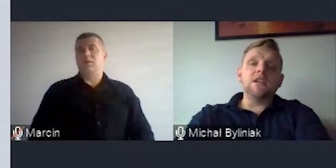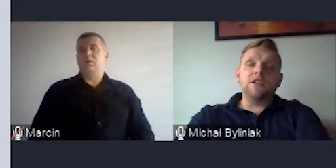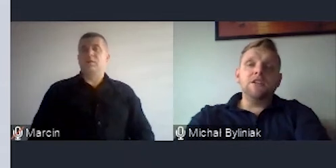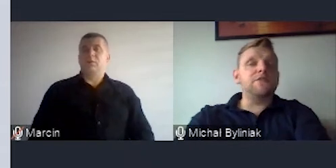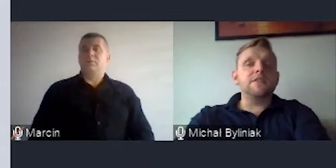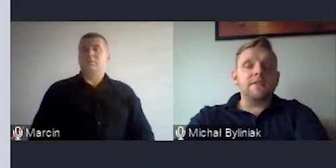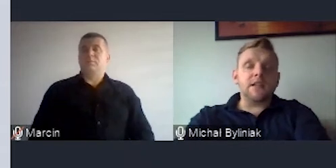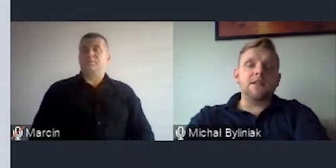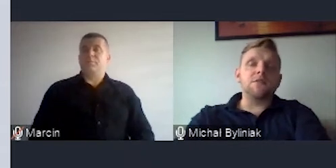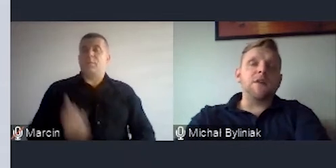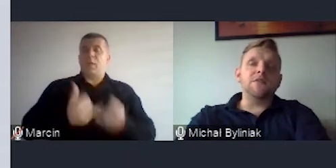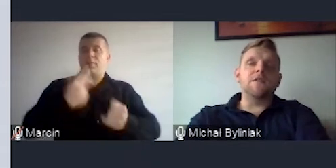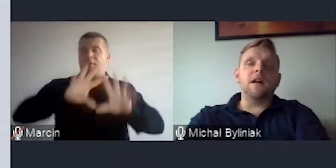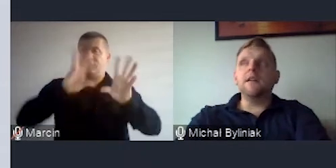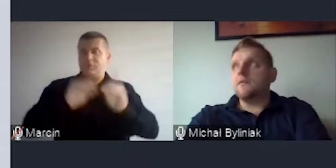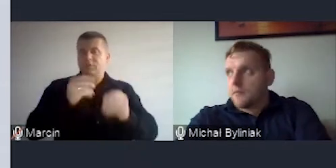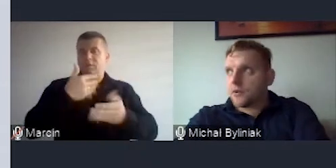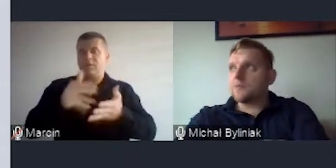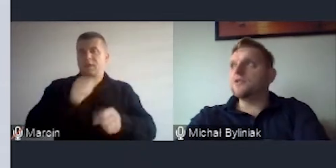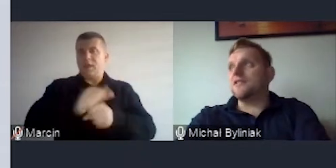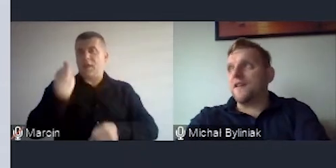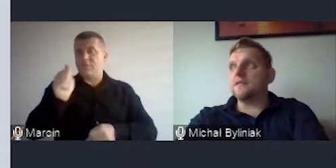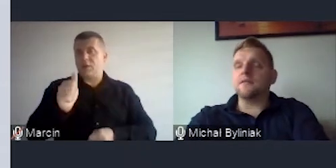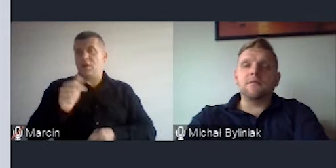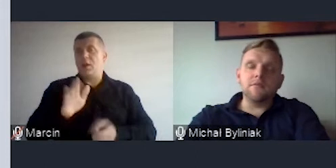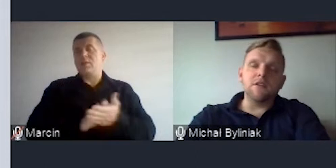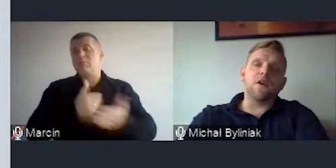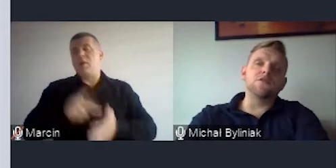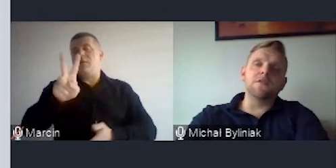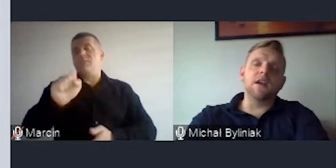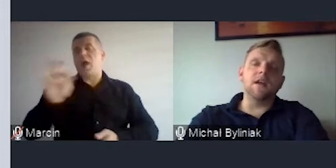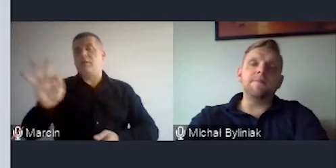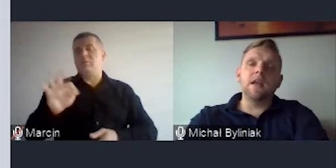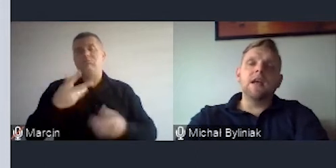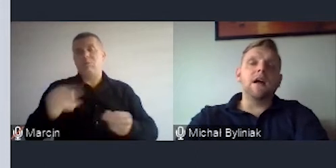Jeśli nie wszystkie wydatki są kwalifikowalne, bo na przykład VAT nie wchodzi w grę,